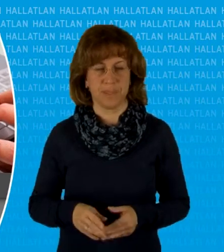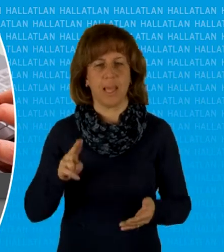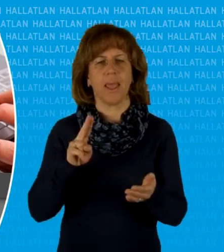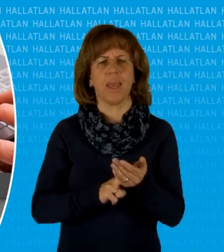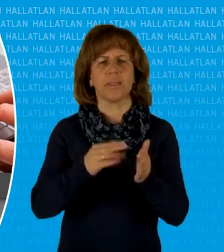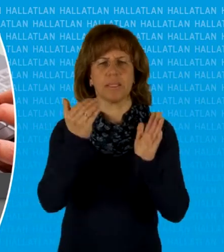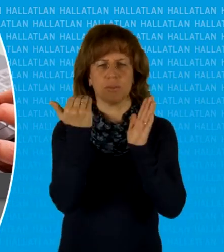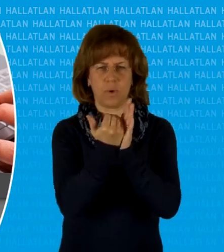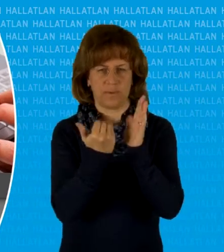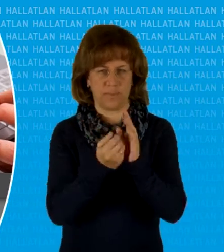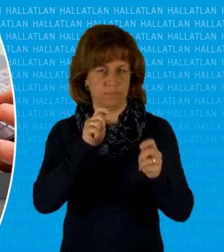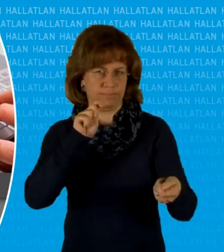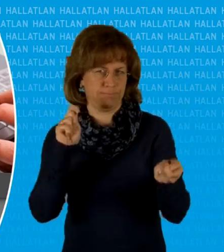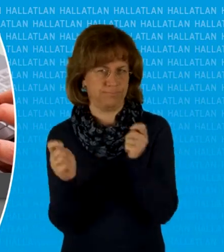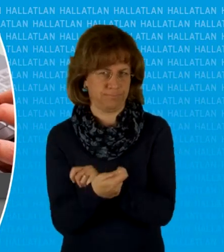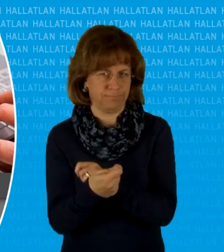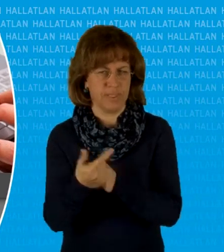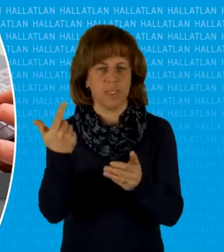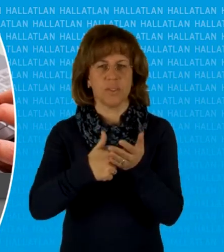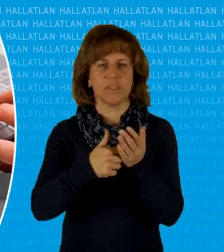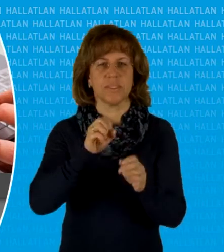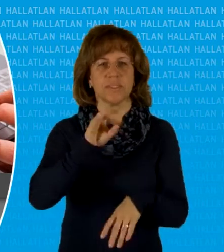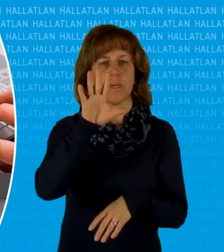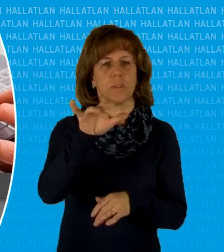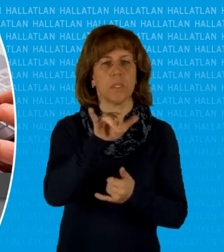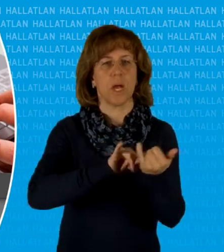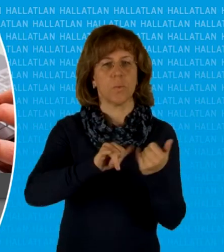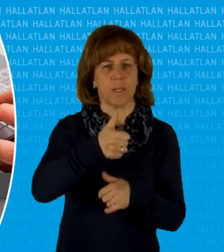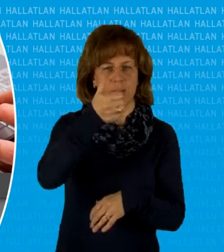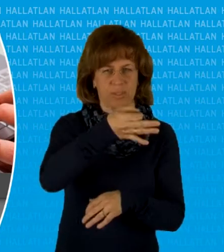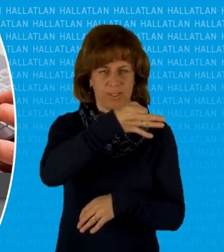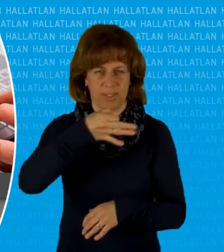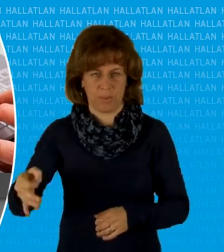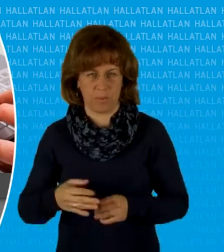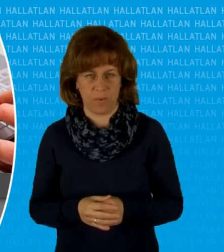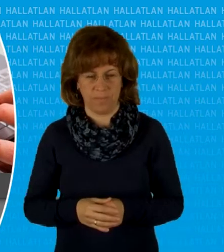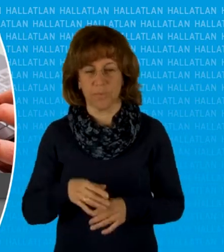Az illetéktörvény-módosítás szerint 2015. január 1-jétől